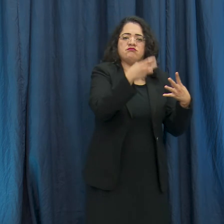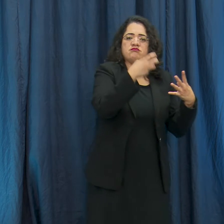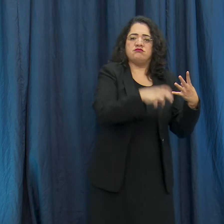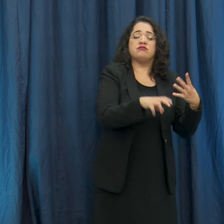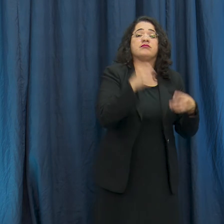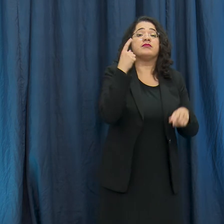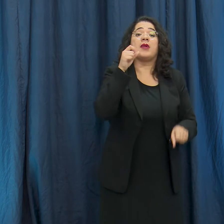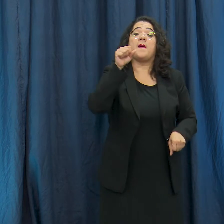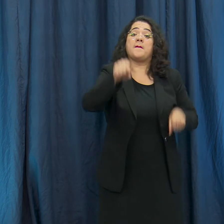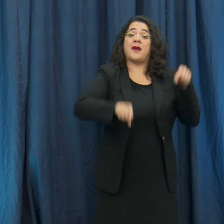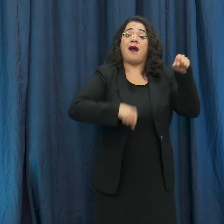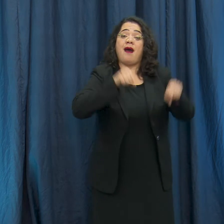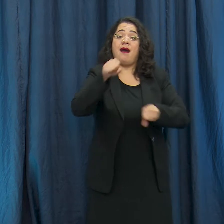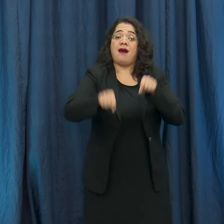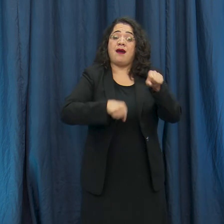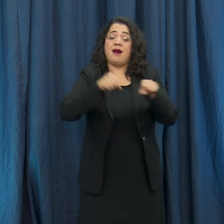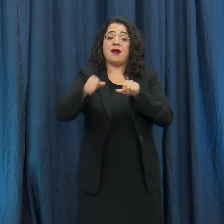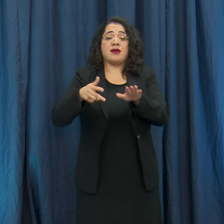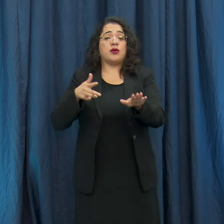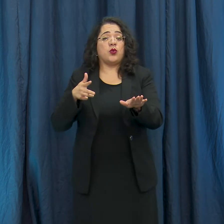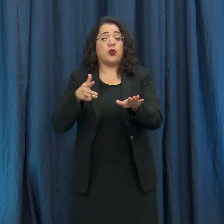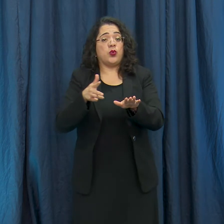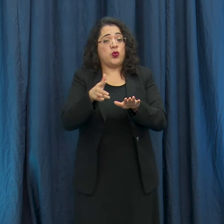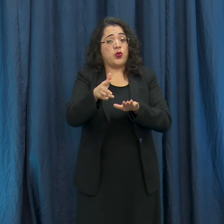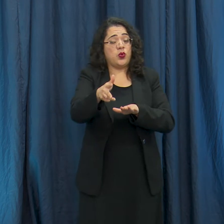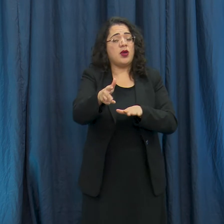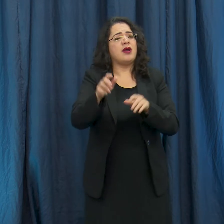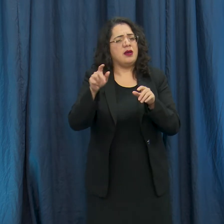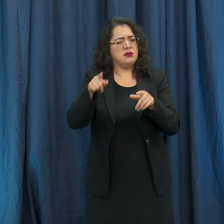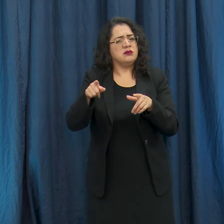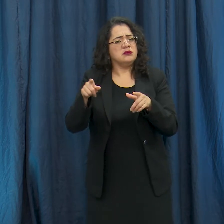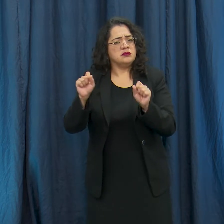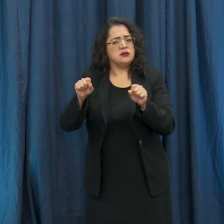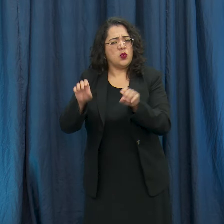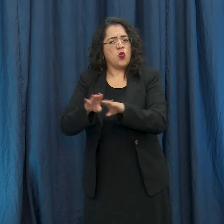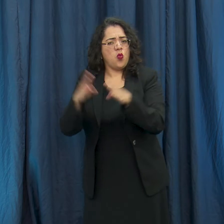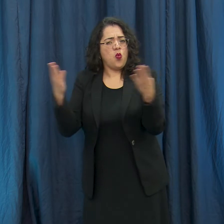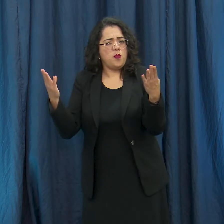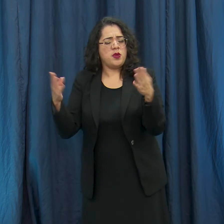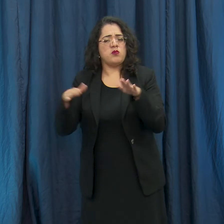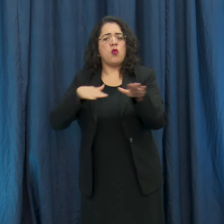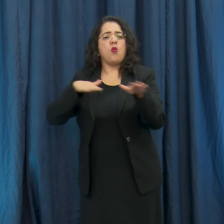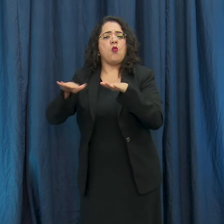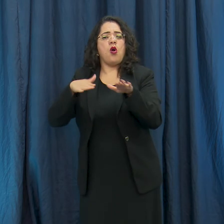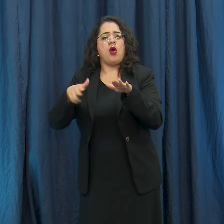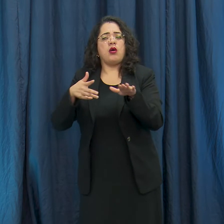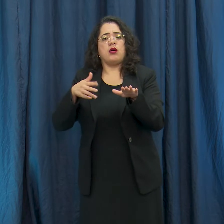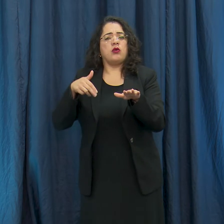Cletus yato nays a lo largo de las playas and de las playas